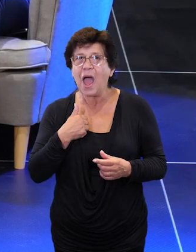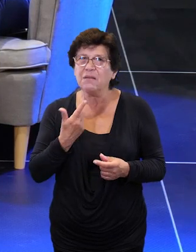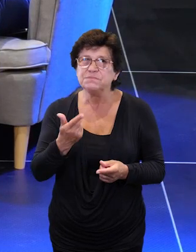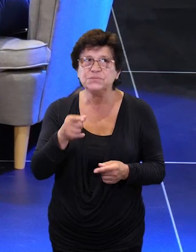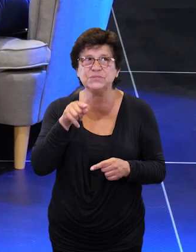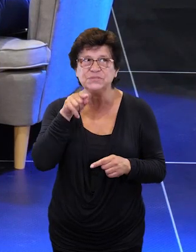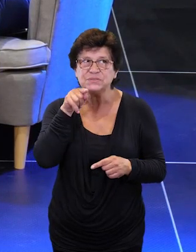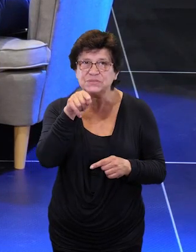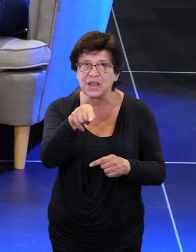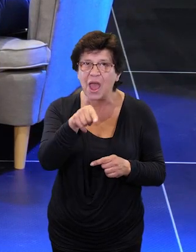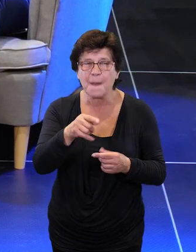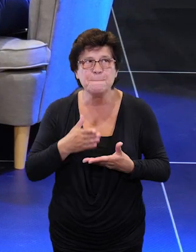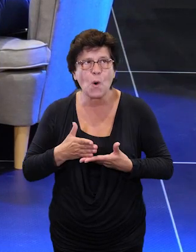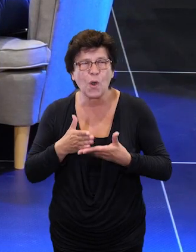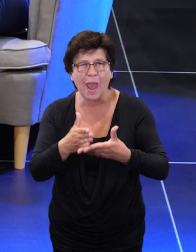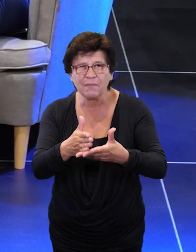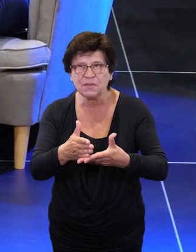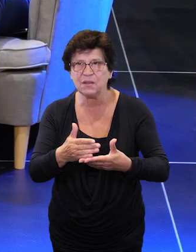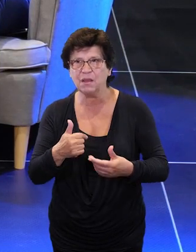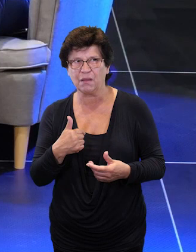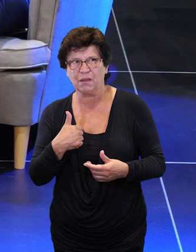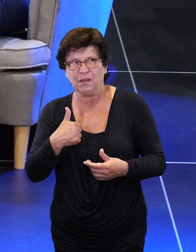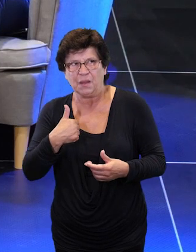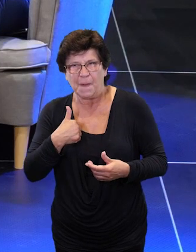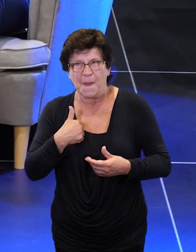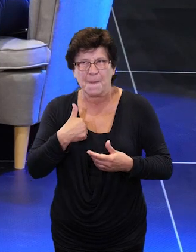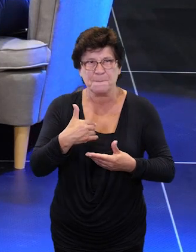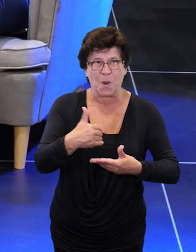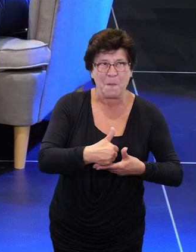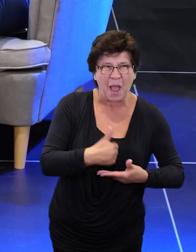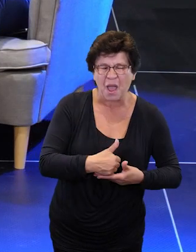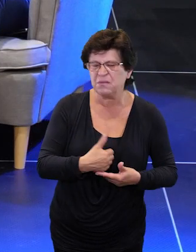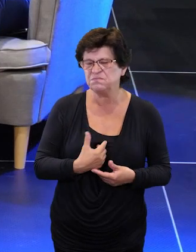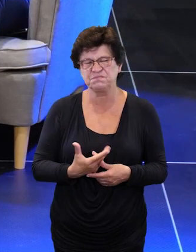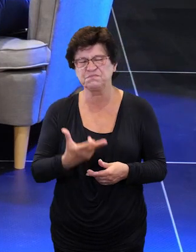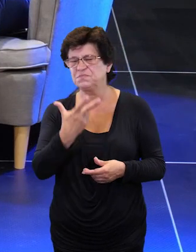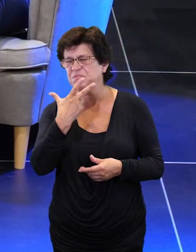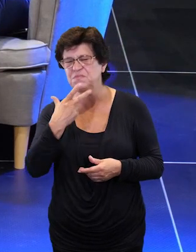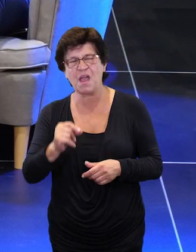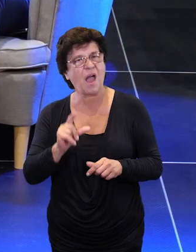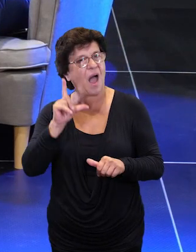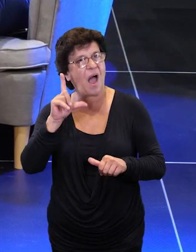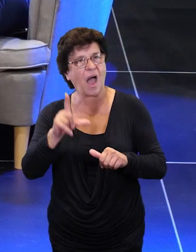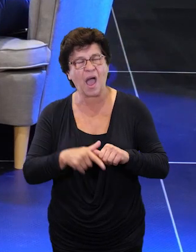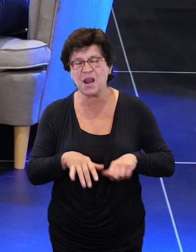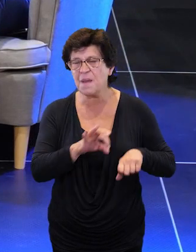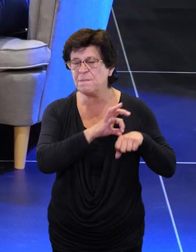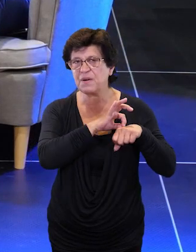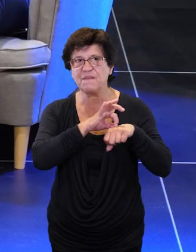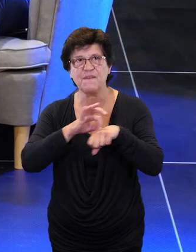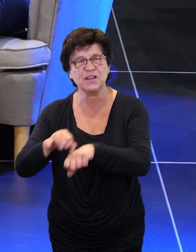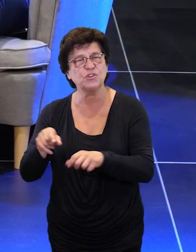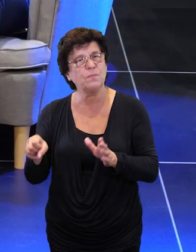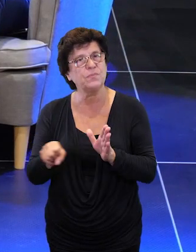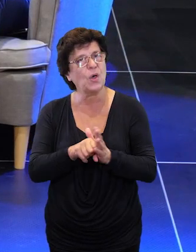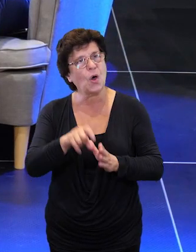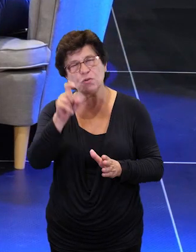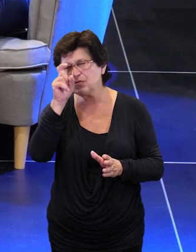ale nie do końca prowadzą w konsekwencji do dobrego efektu czy też skutków.